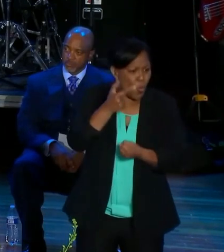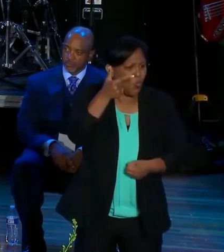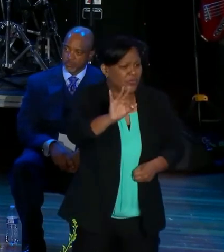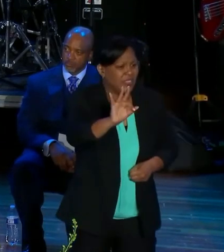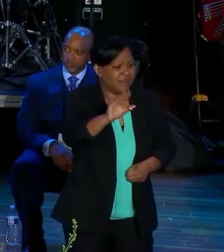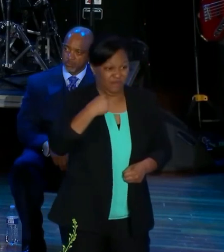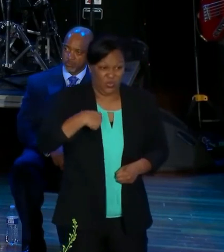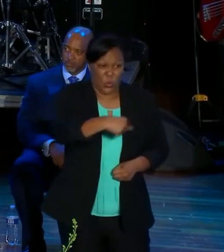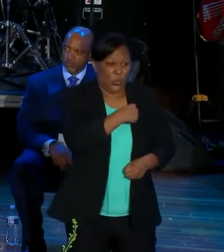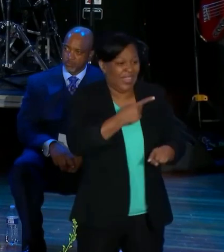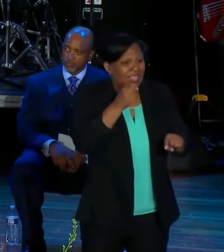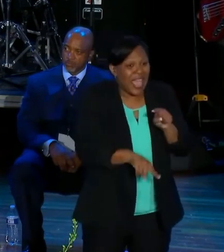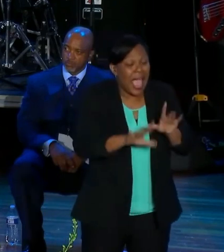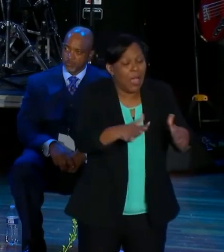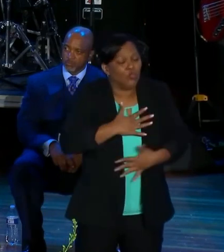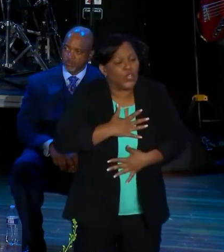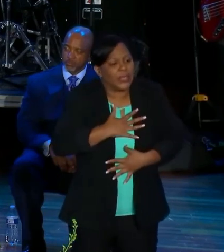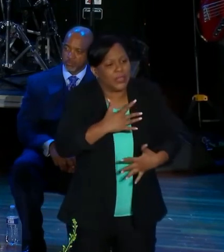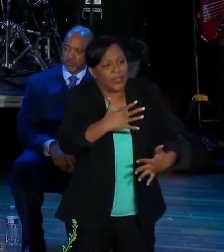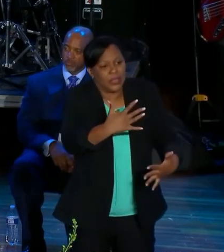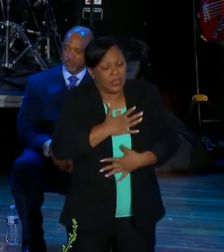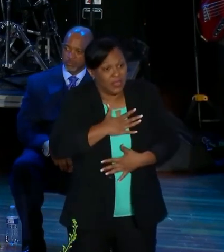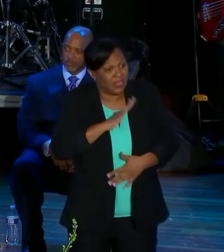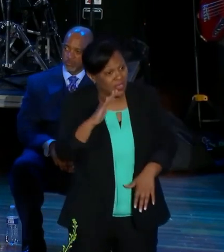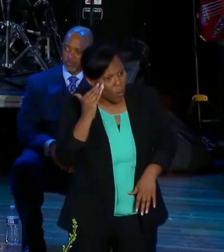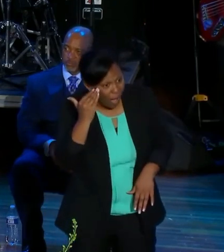utan det var det att ni inte tog bort erat knä från vår nacke